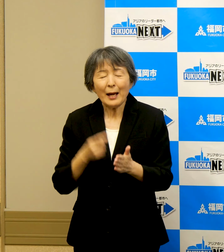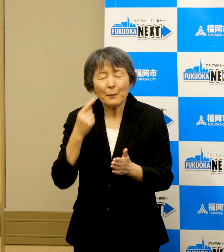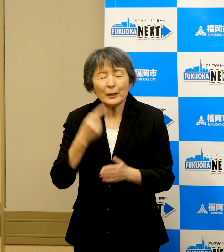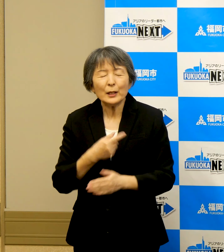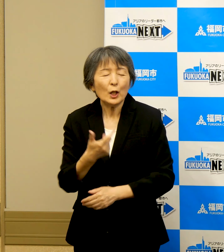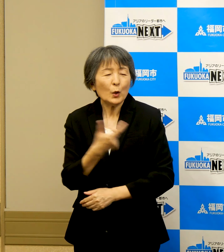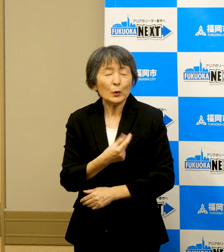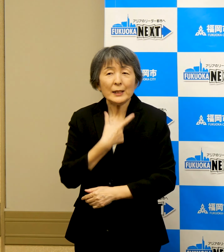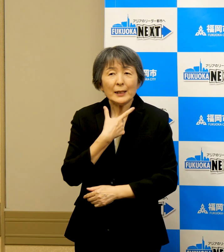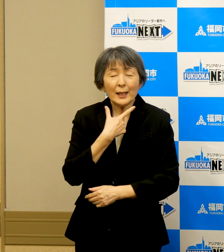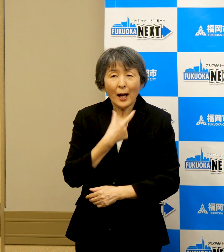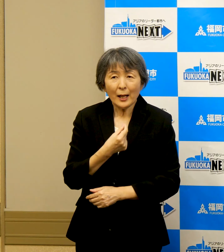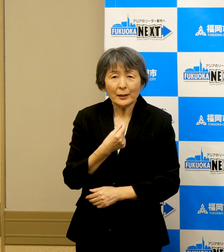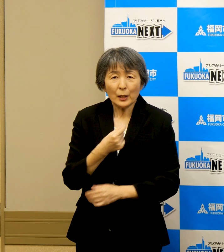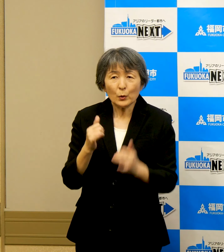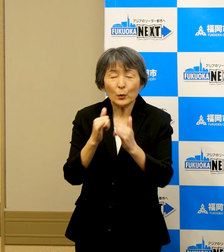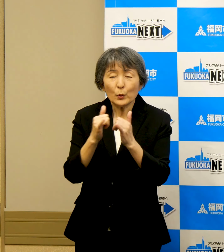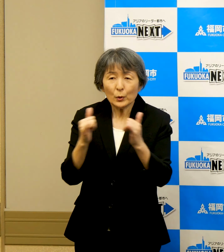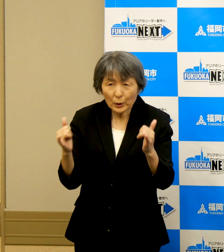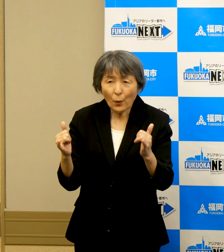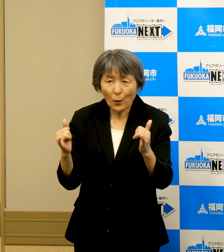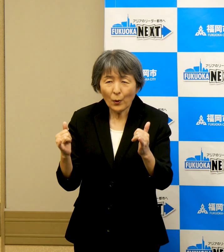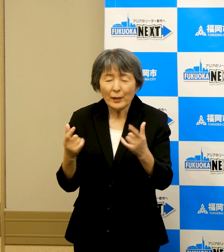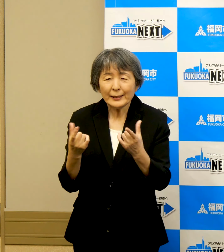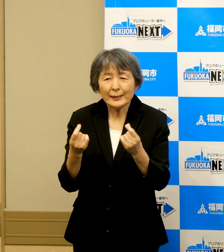うまく制御していくというのが最初のフェーズ